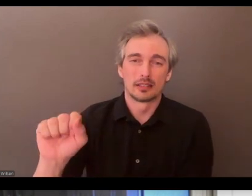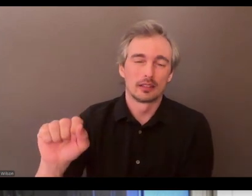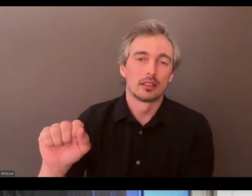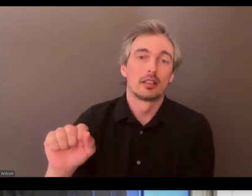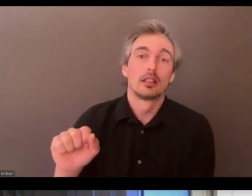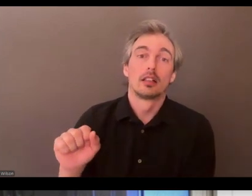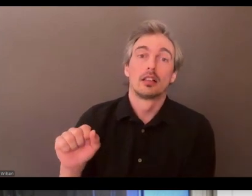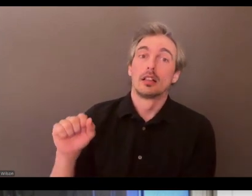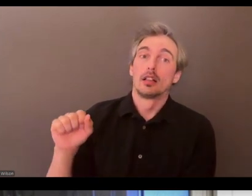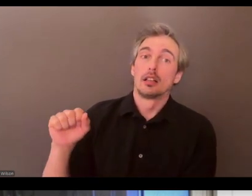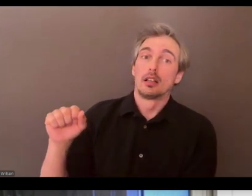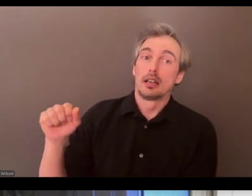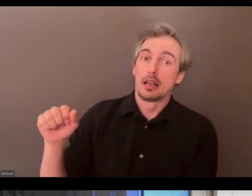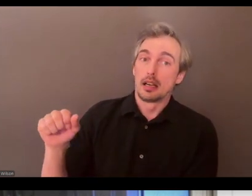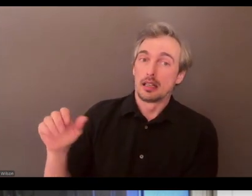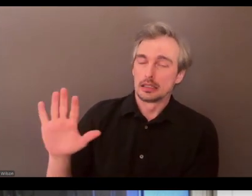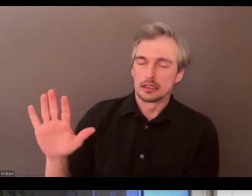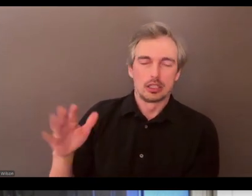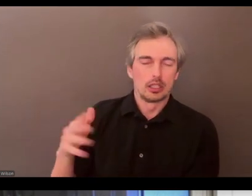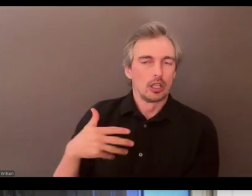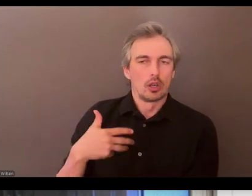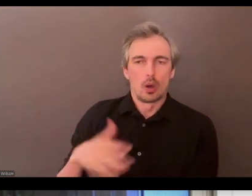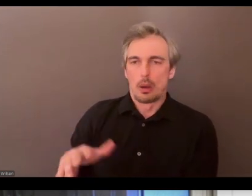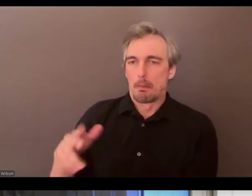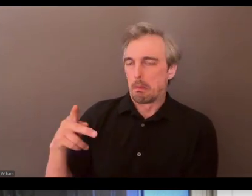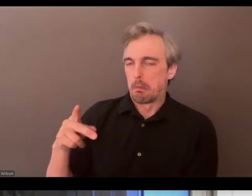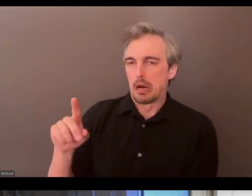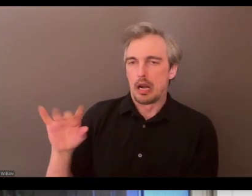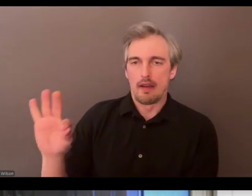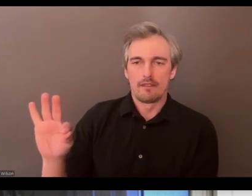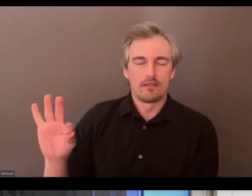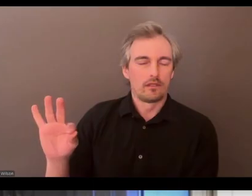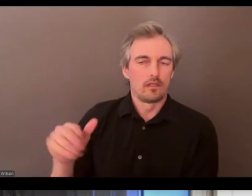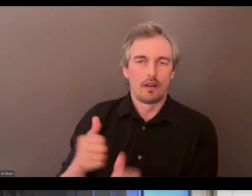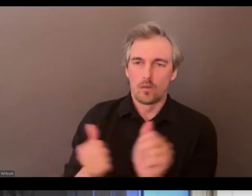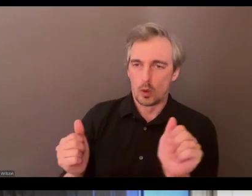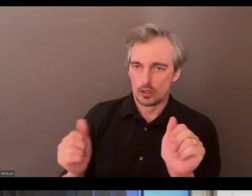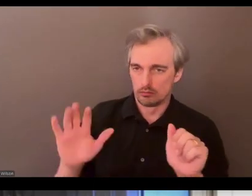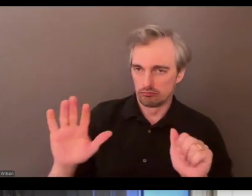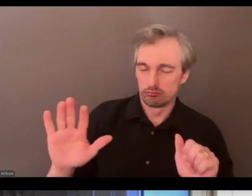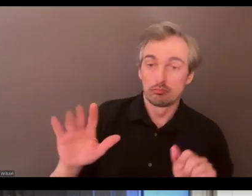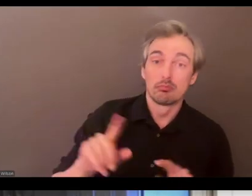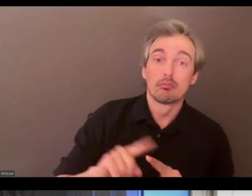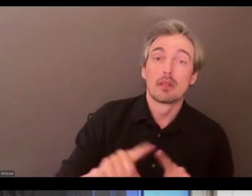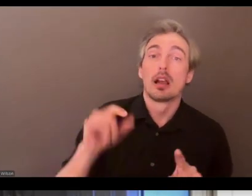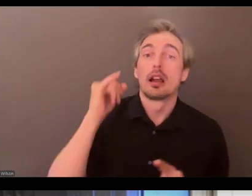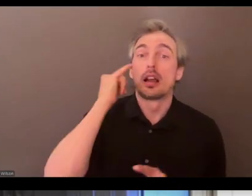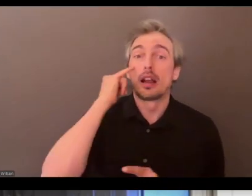ただし、 PDFを適切にタグ付けしてアクセシビリテ ィを確保する方法を知っている場合は問題ありません。